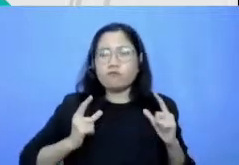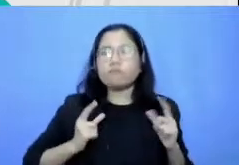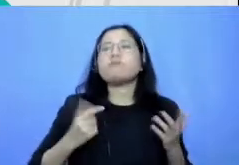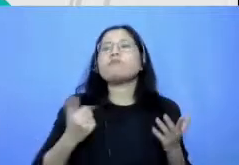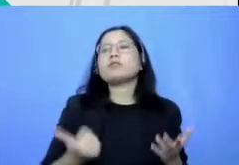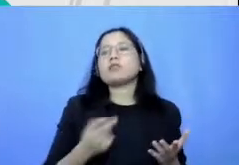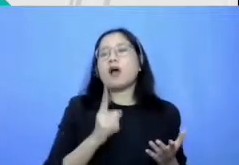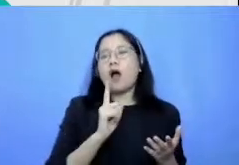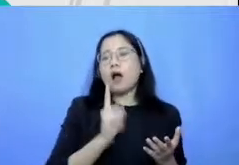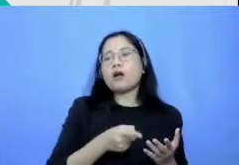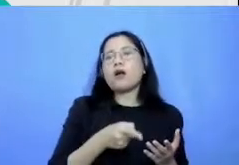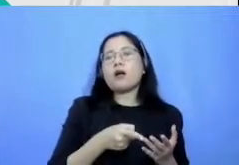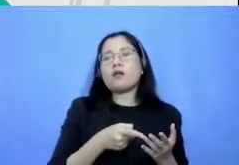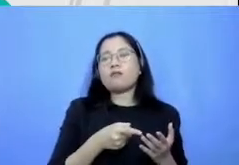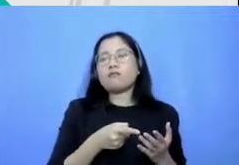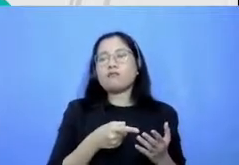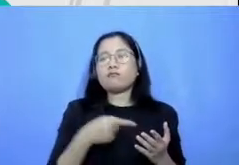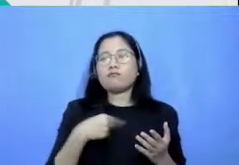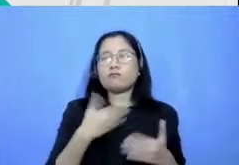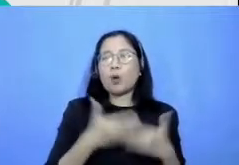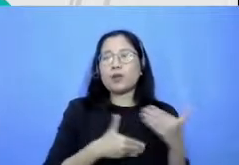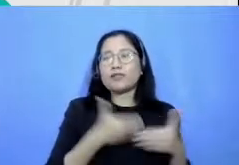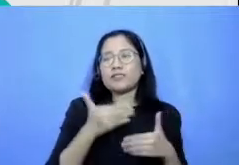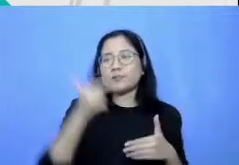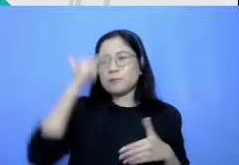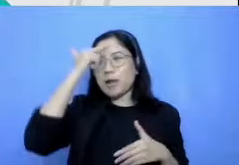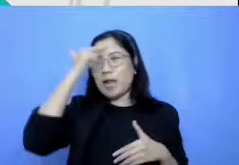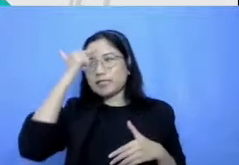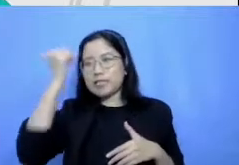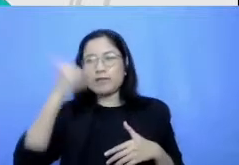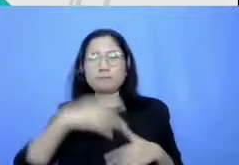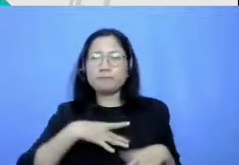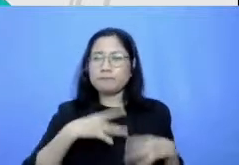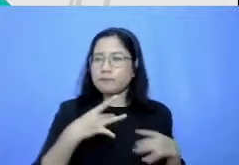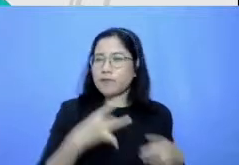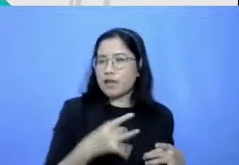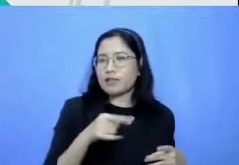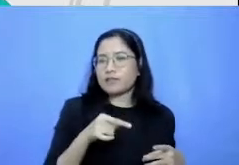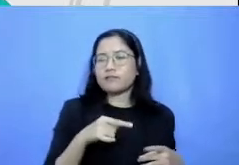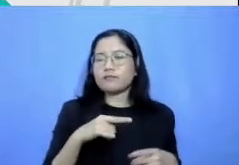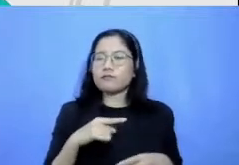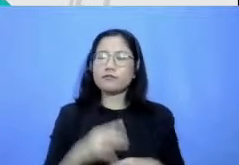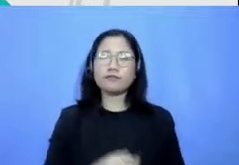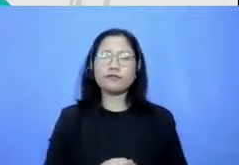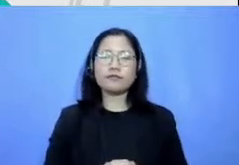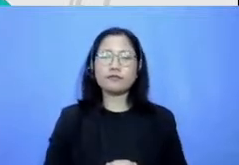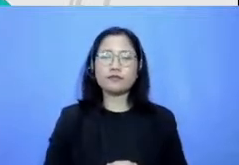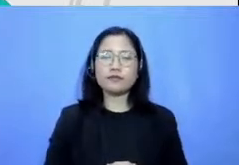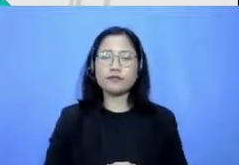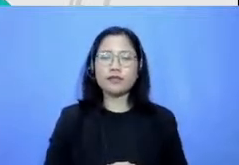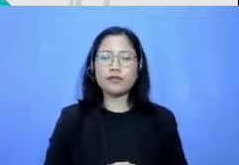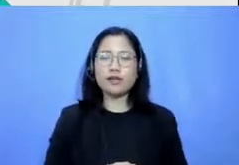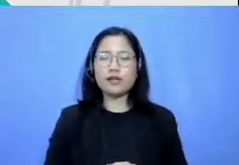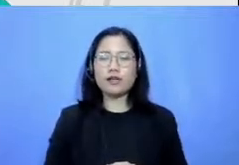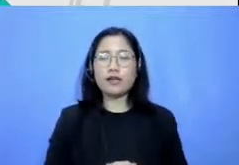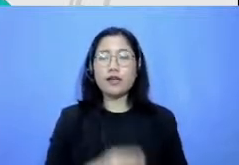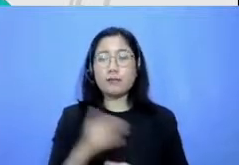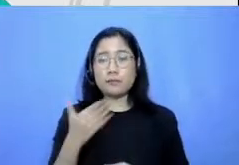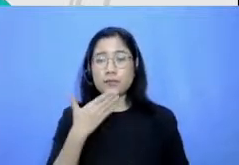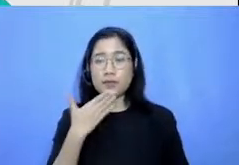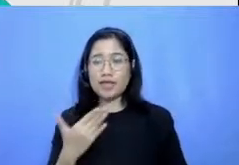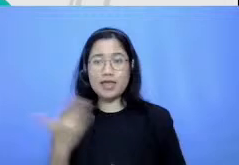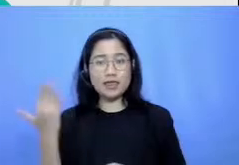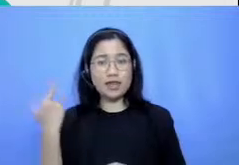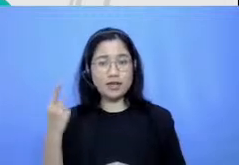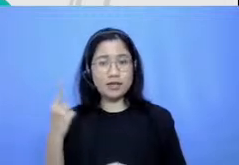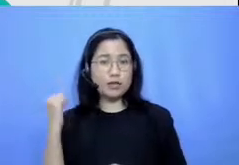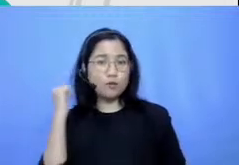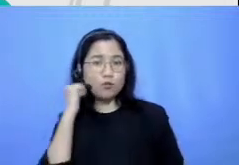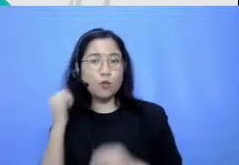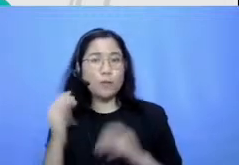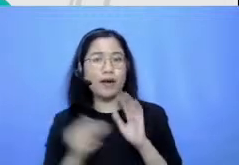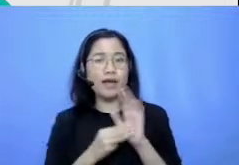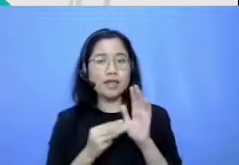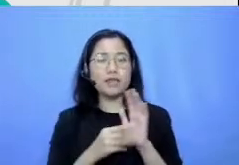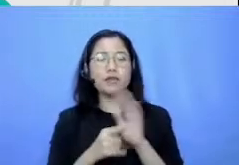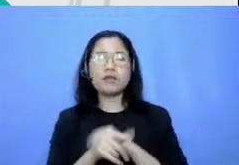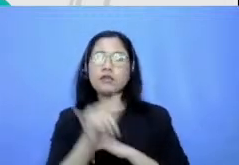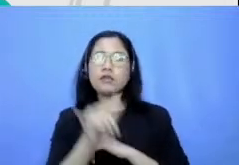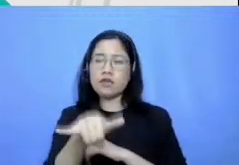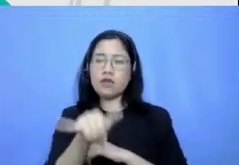yang yang yang sangat jauh ampe pertanyaan bapak ke pertanyaan ibu ya ya Saifuddin amsir asumsikan